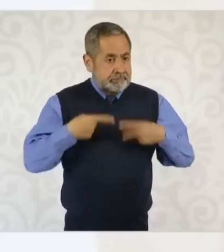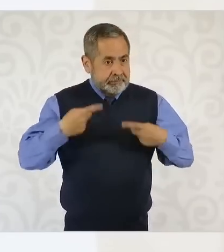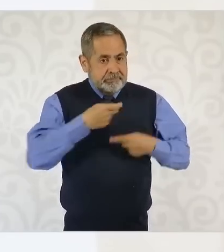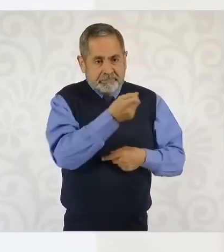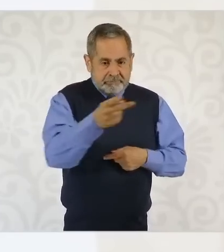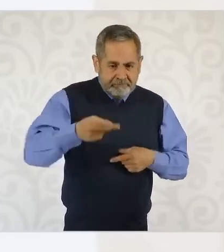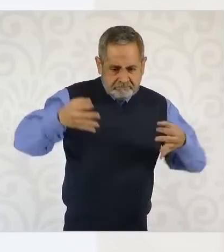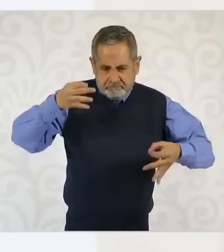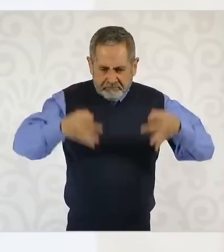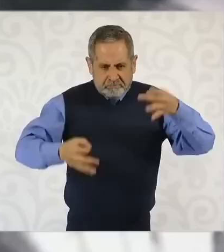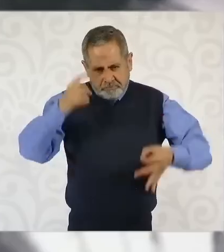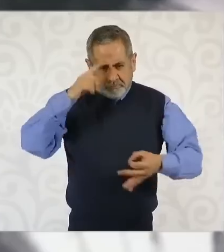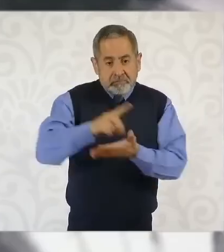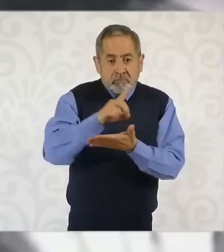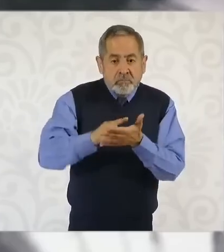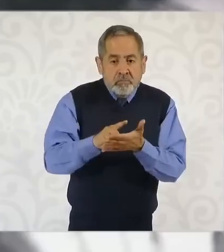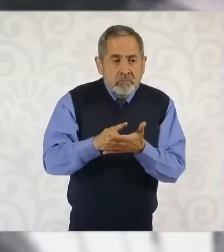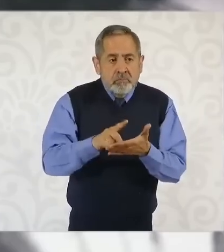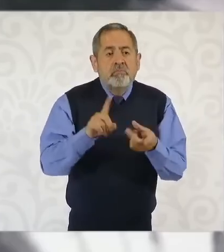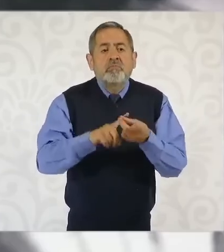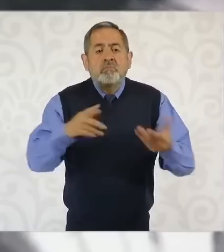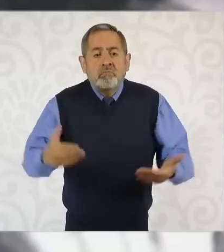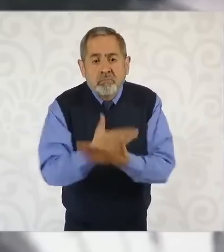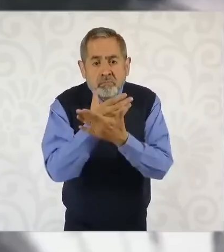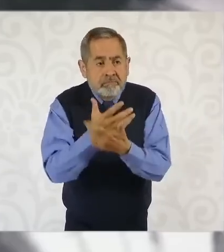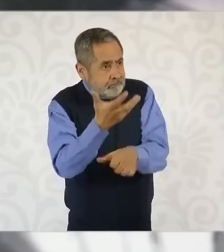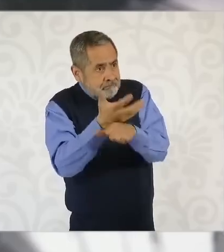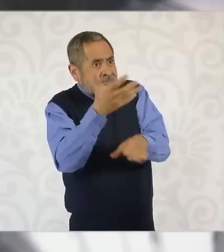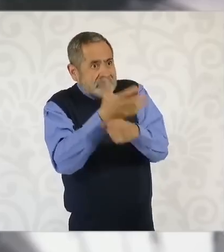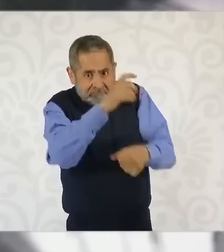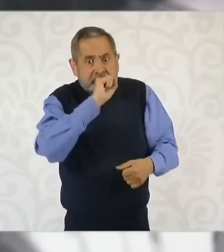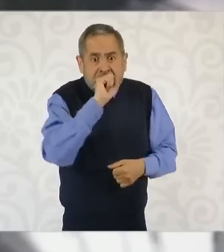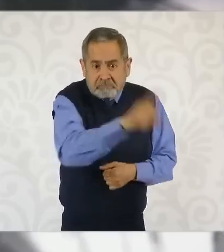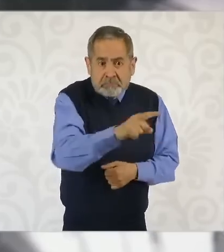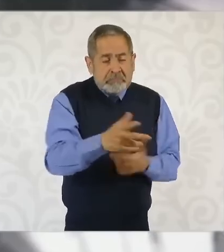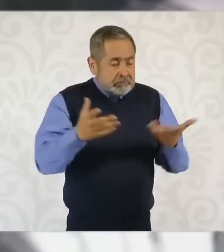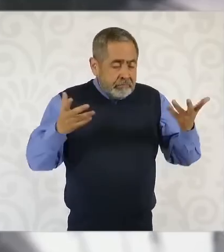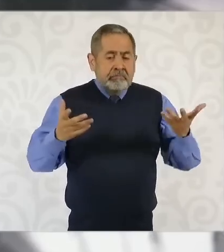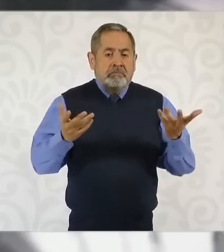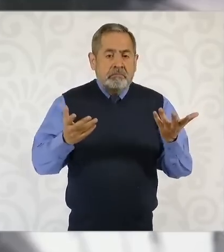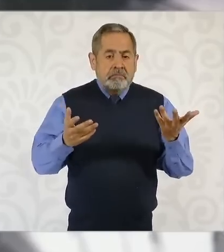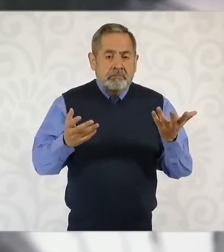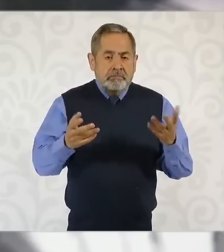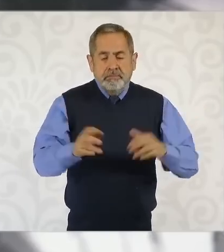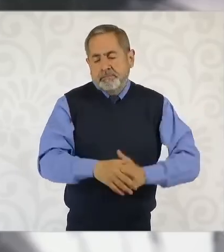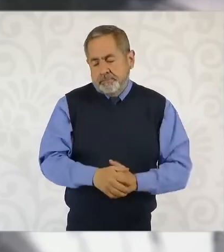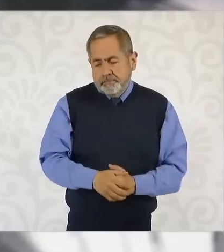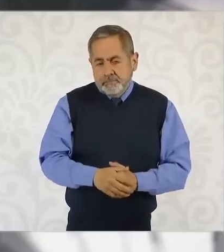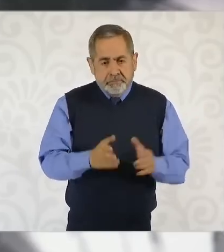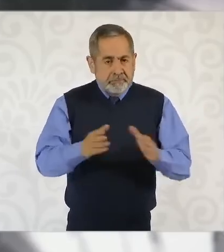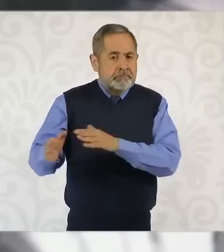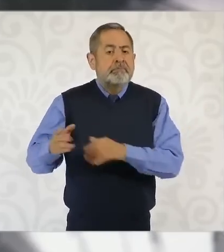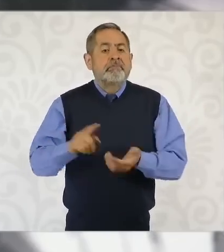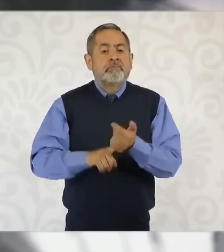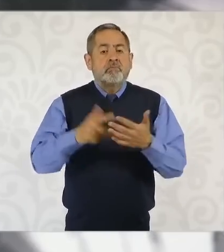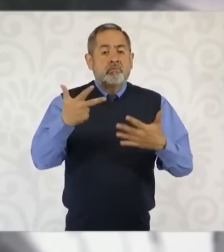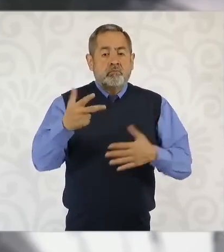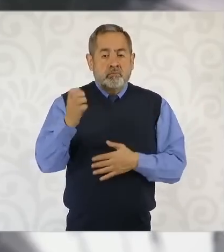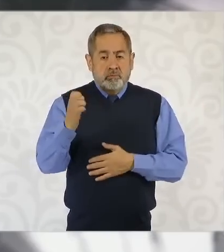de drogas son de nacionalidad estadounidense por otro lado el 8 de enero del presente el